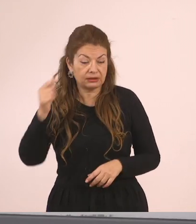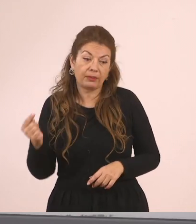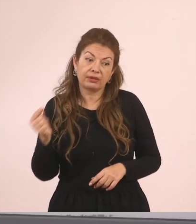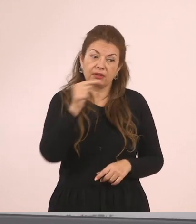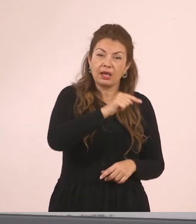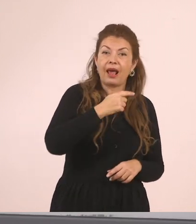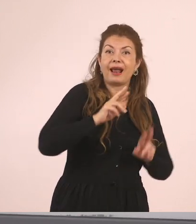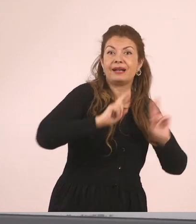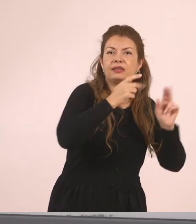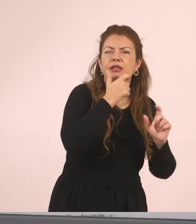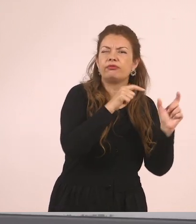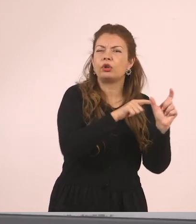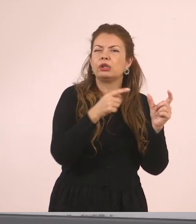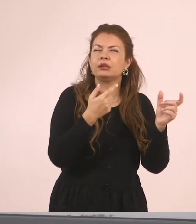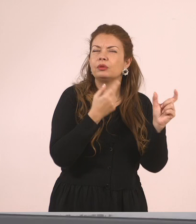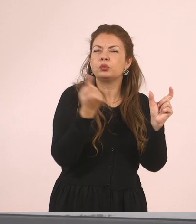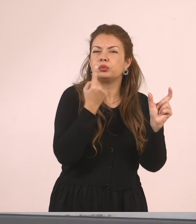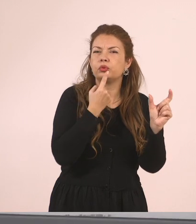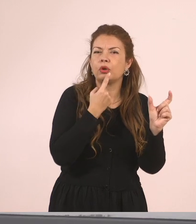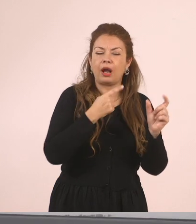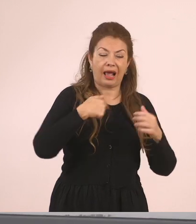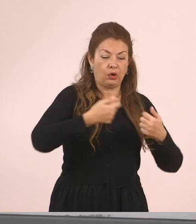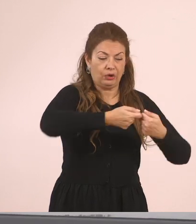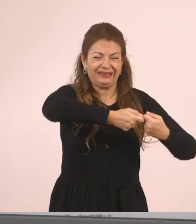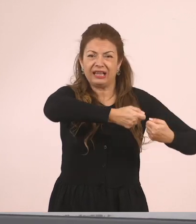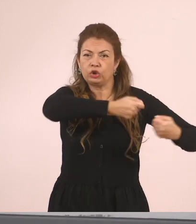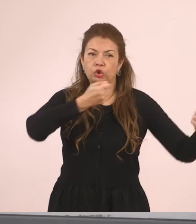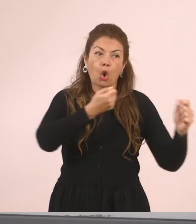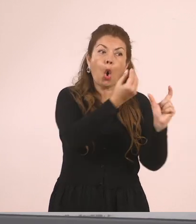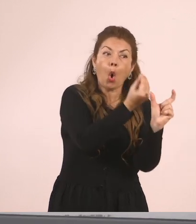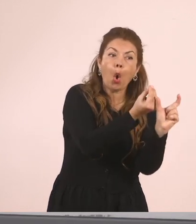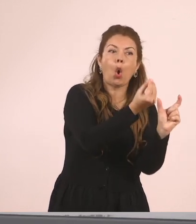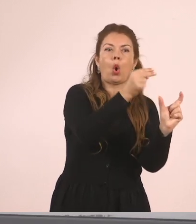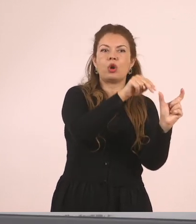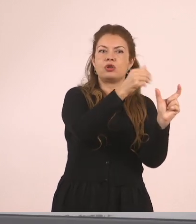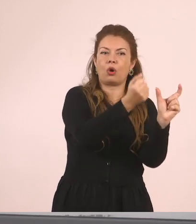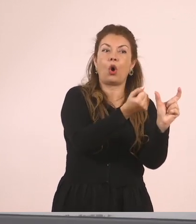Είναι το τεντώνω. Άρα και στην Παθητική Φωνή, αφού είναι στην Ενεργητική τεντώνω,